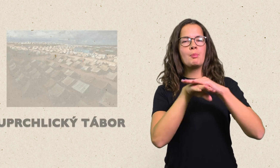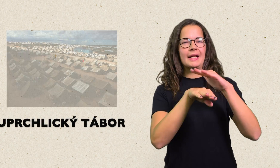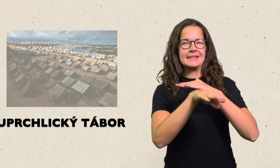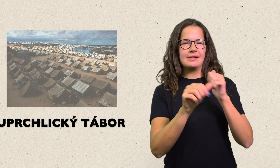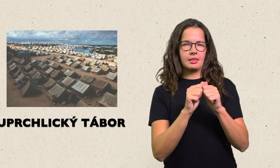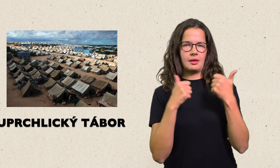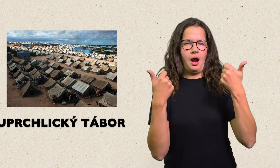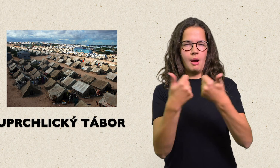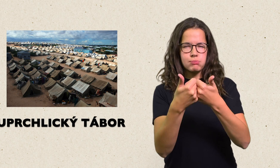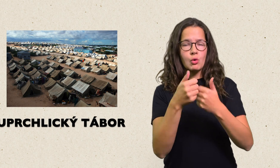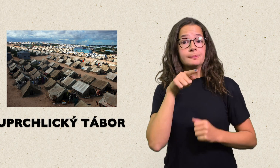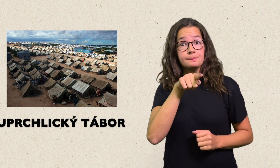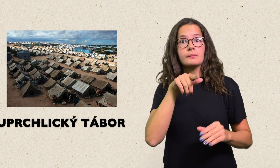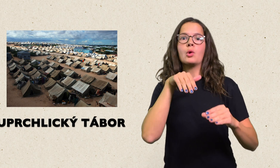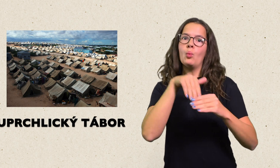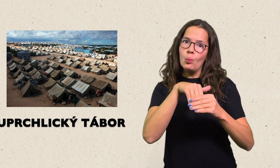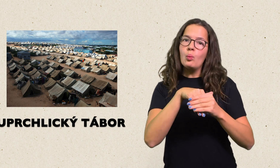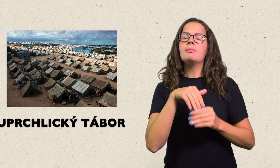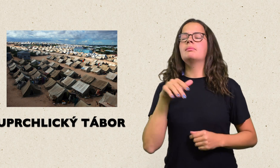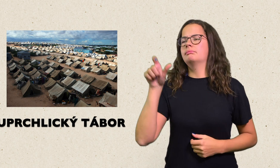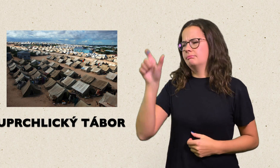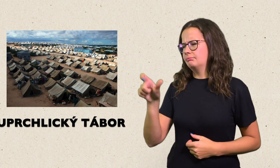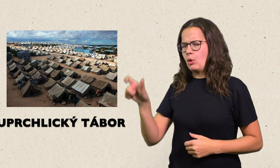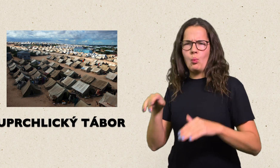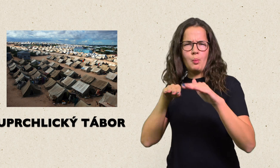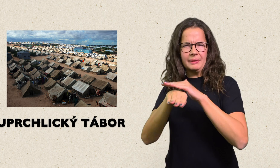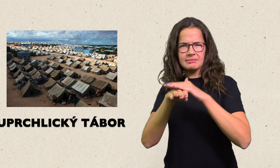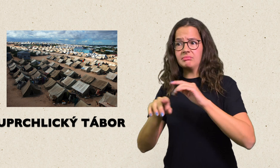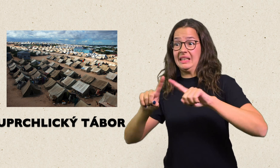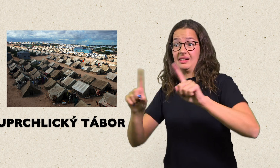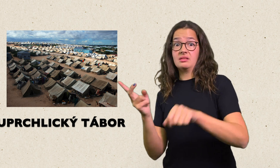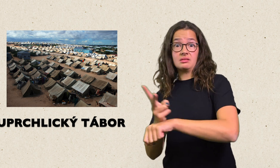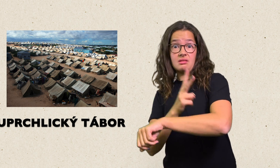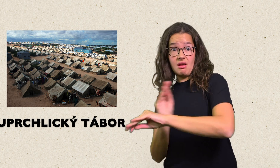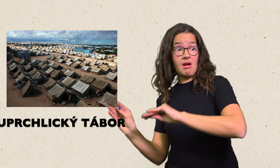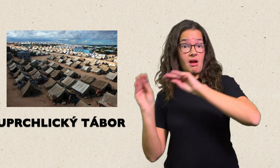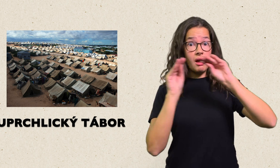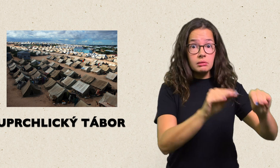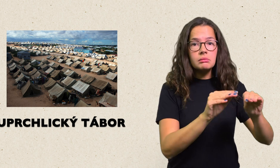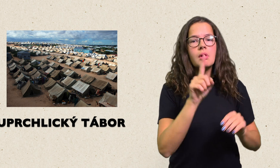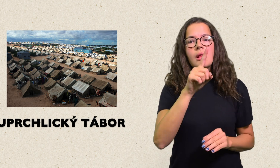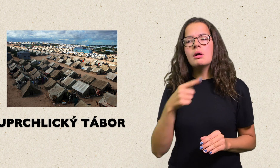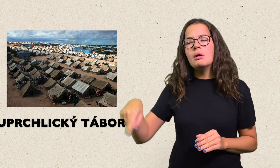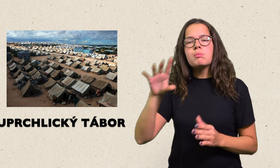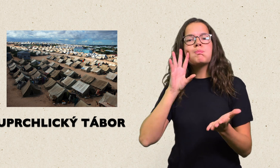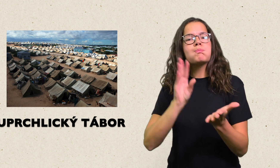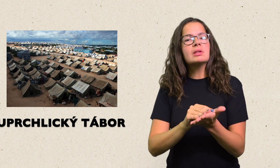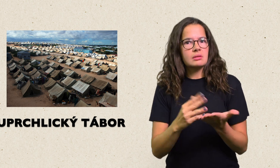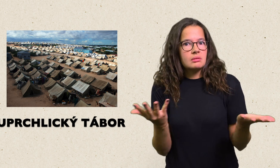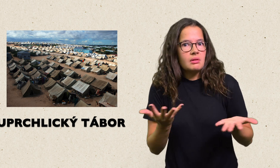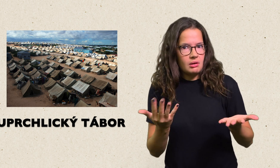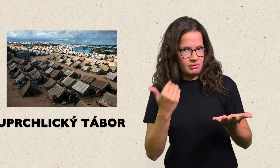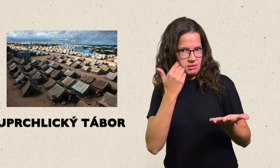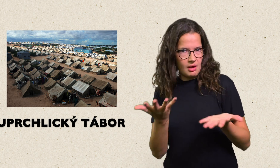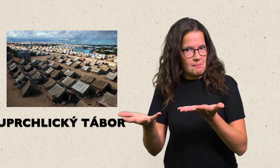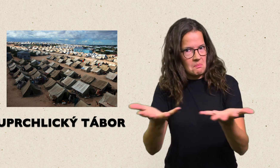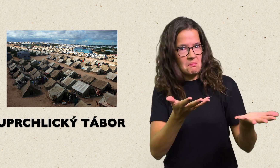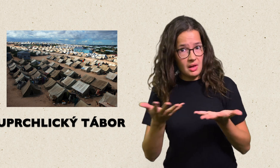UPRCHLICKÝ TÁBOR je pro uprchlíky, kteří museli prchnout do jiného státu. Většinou nemají kde bydlet.